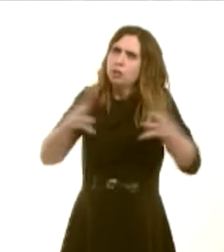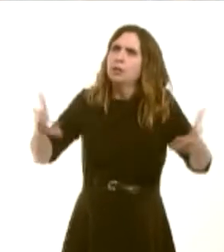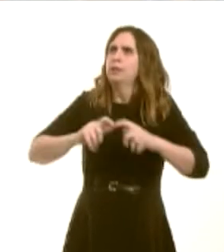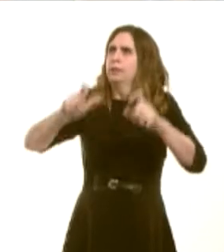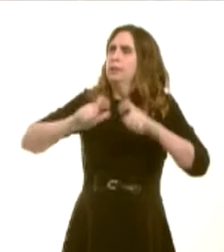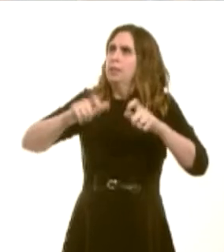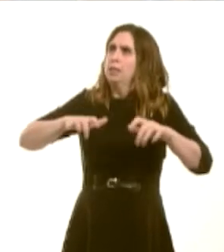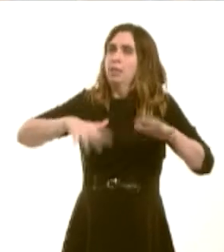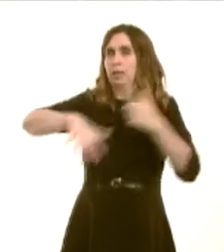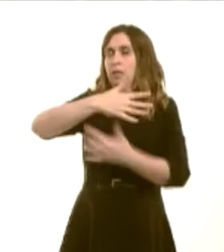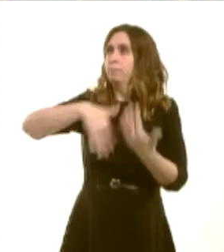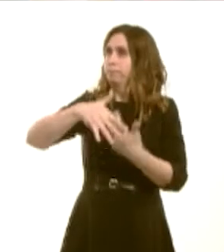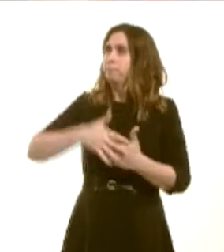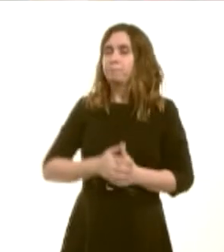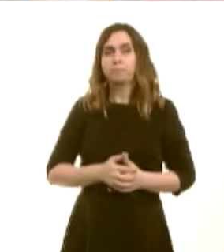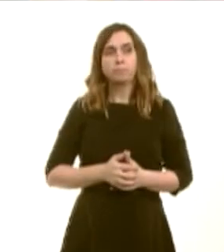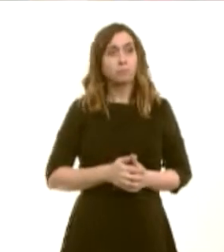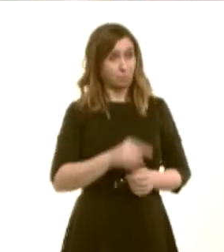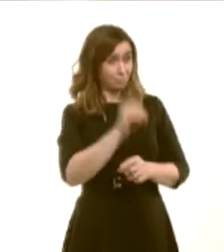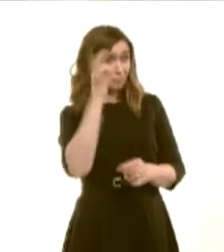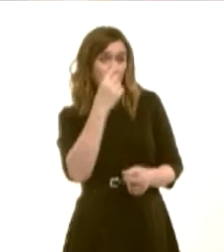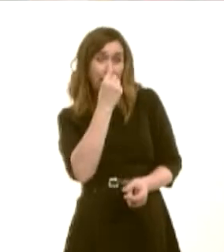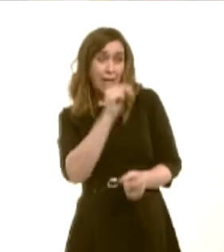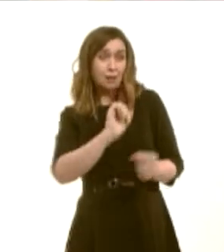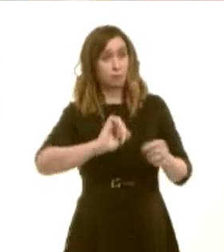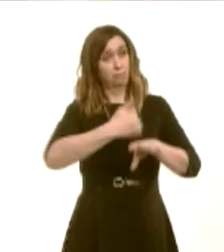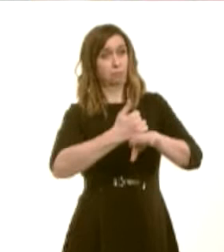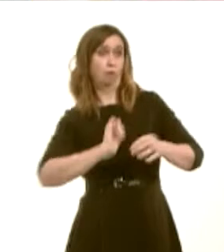Gymraeg i oroesi yn y cymunedau Cymraeg? Carwyn Jones: Wel, tri pheth: yn gyntaf, maen